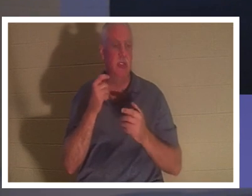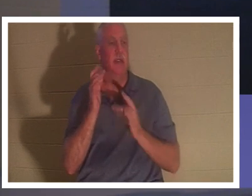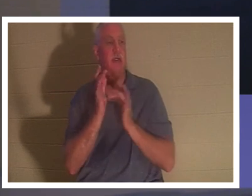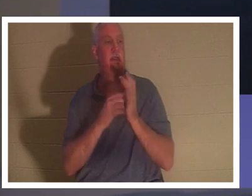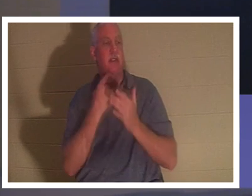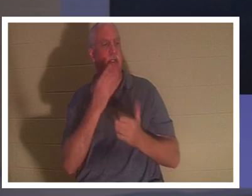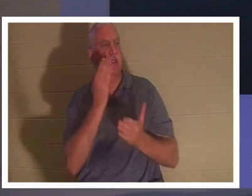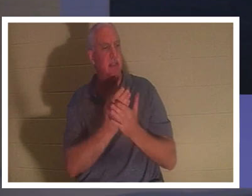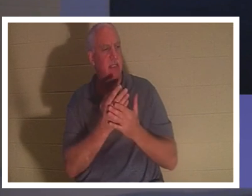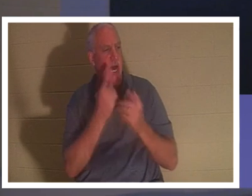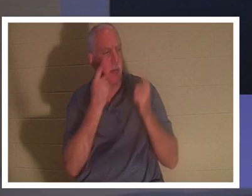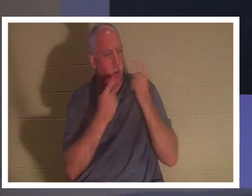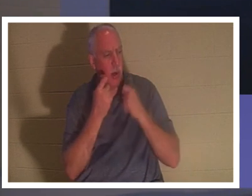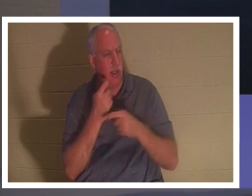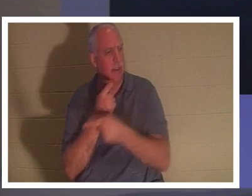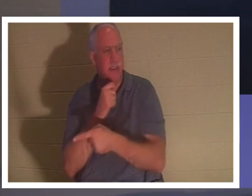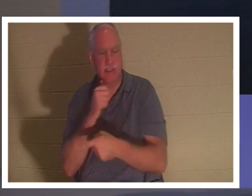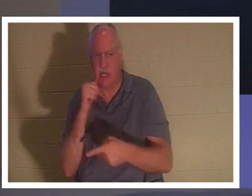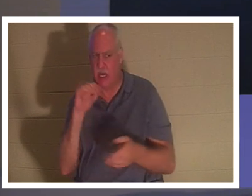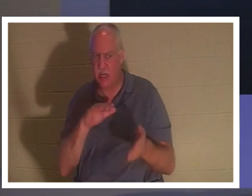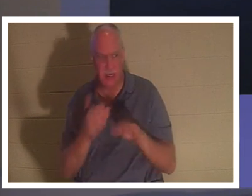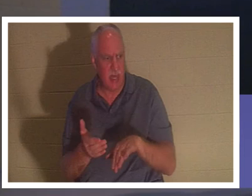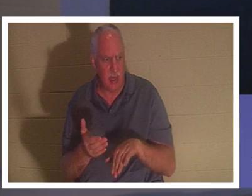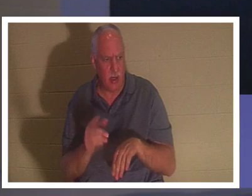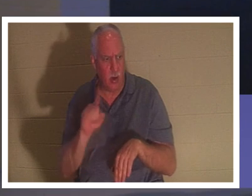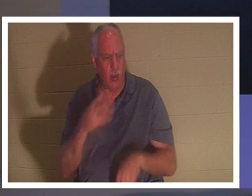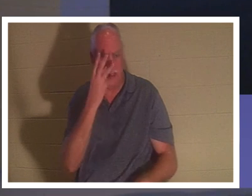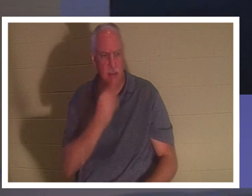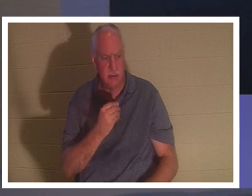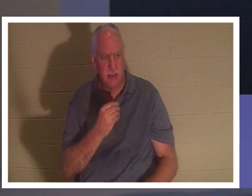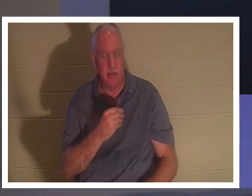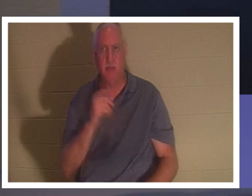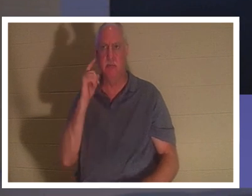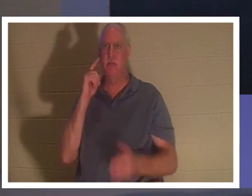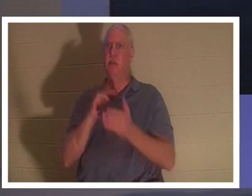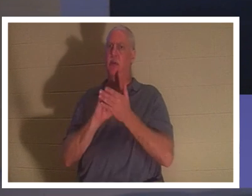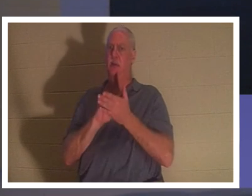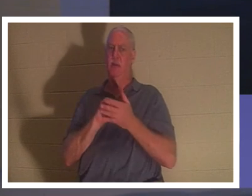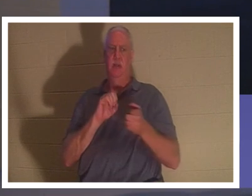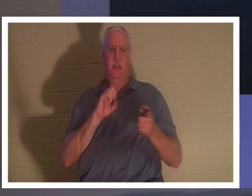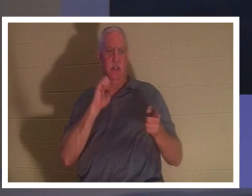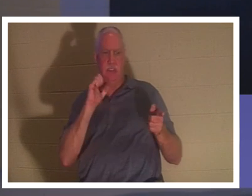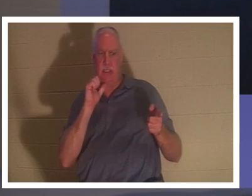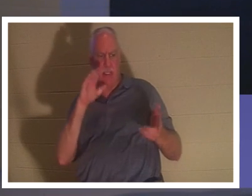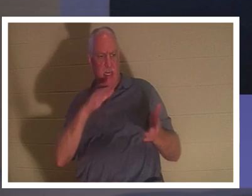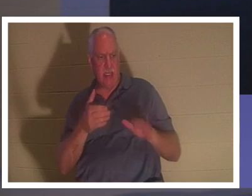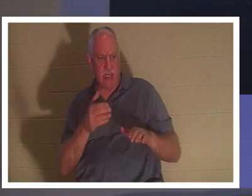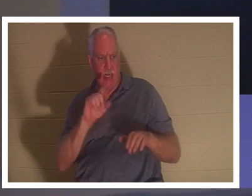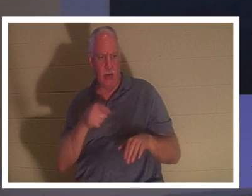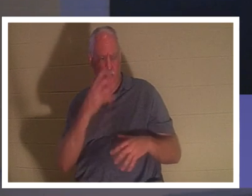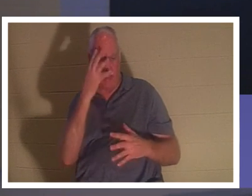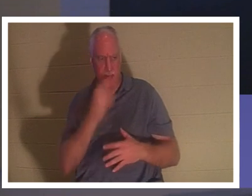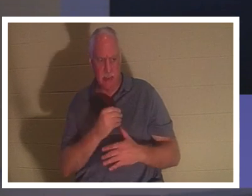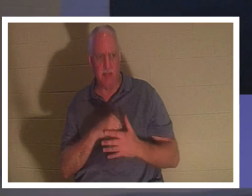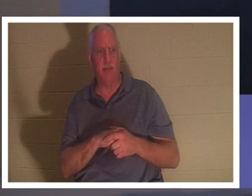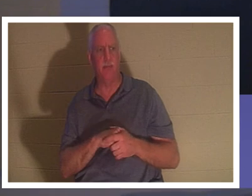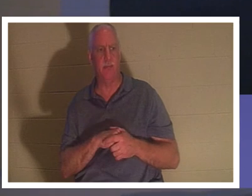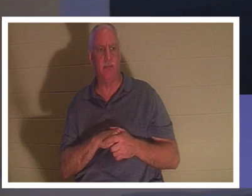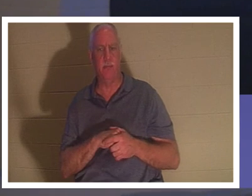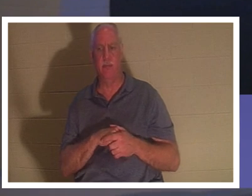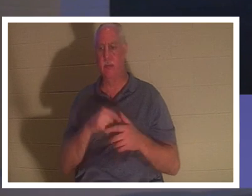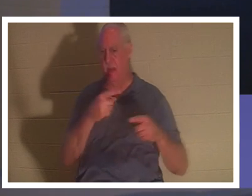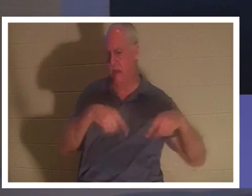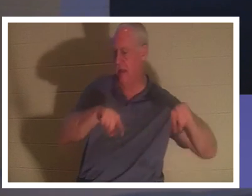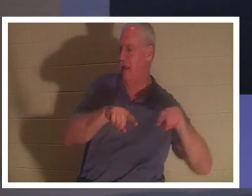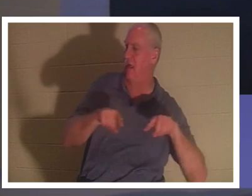她没有死，而是睡着了”。请注意，她没有死，而是睡着了。 “他们知道